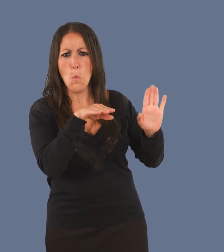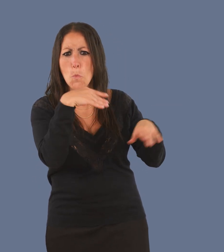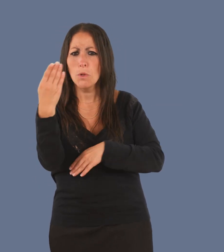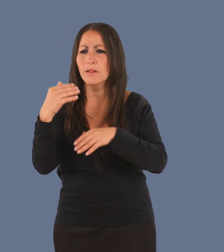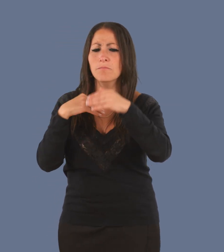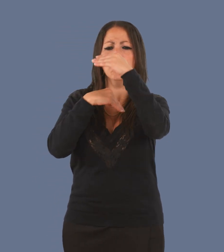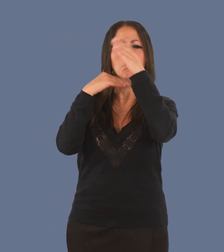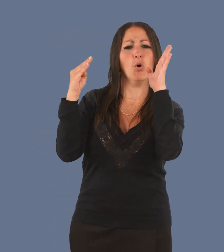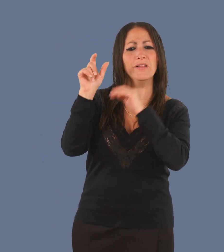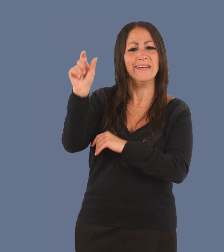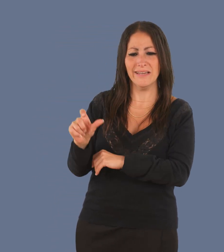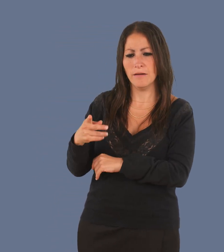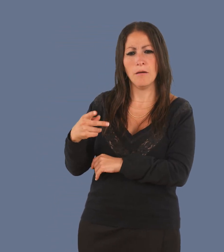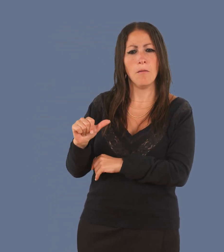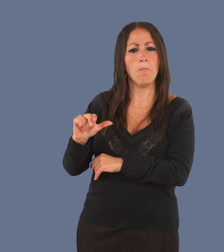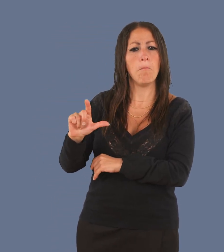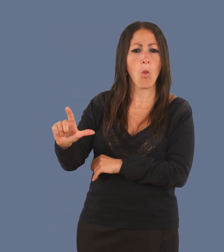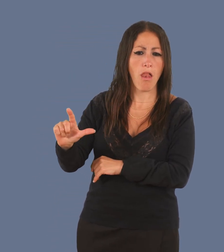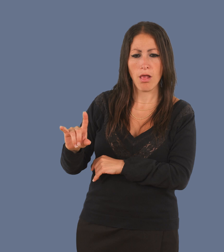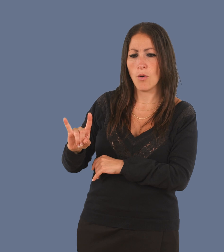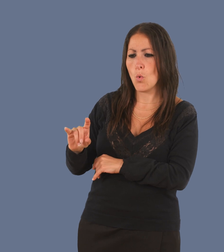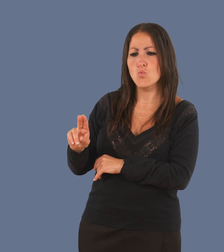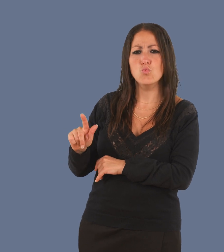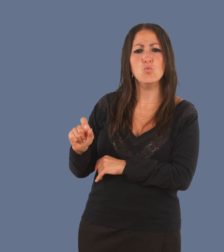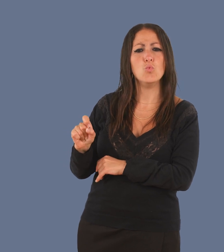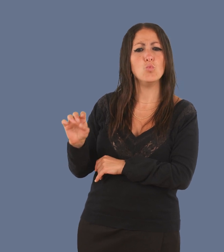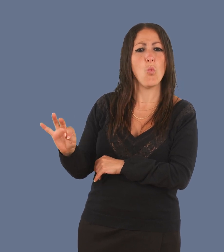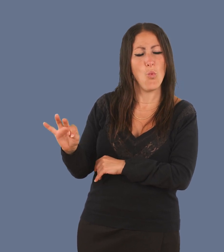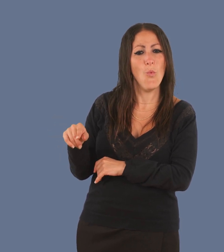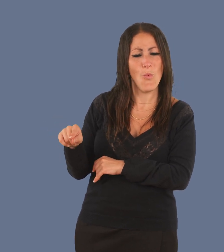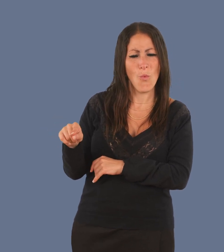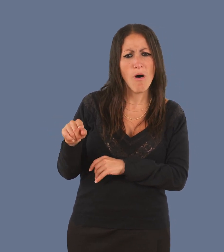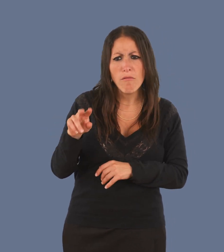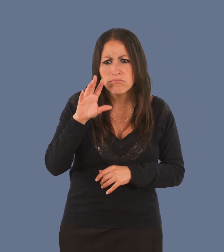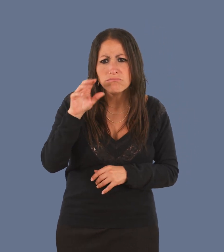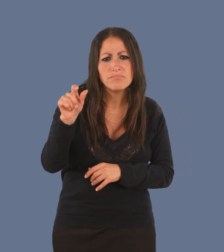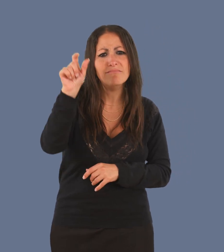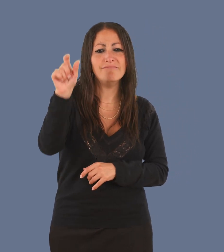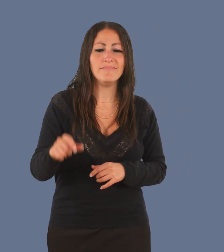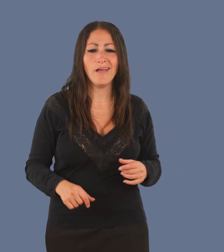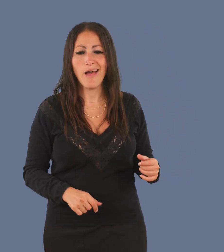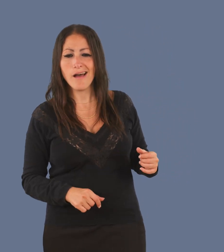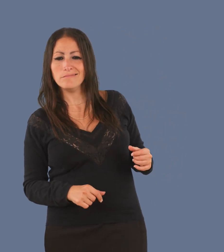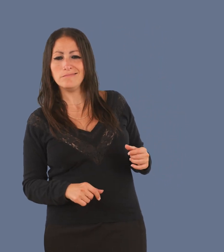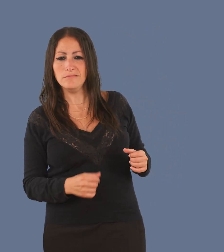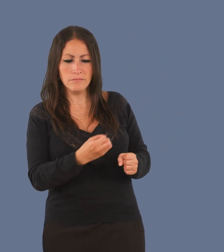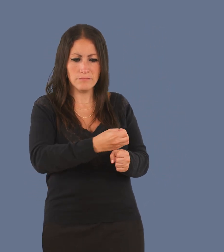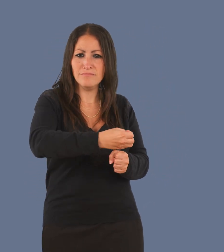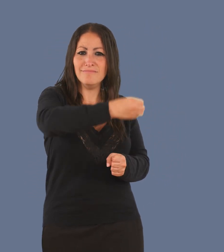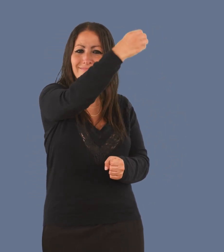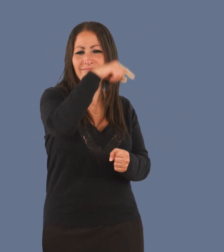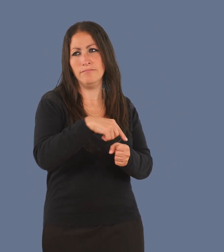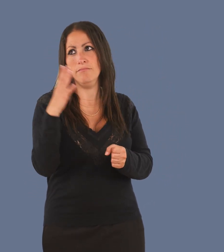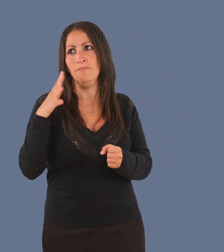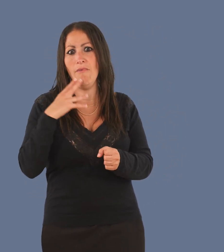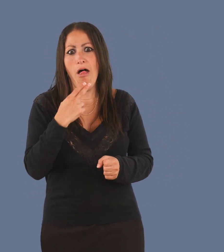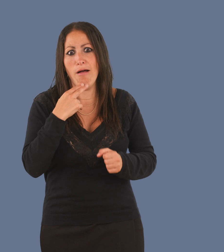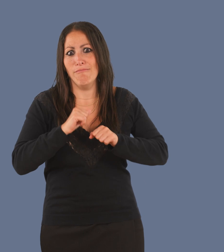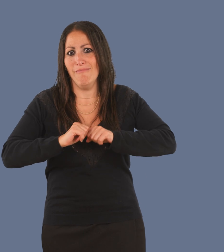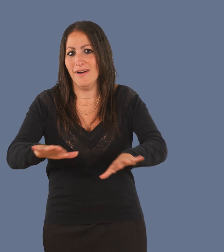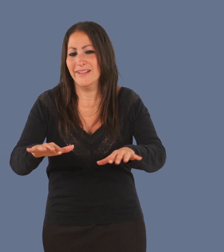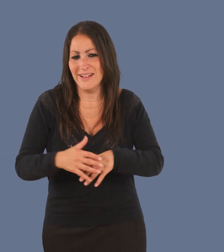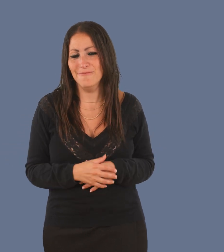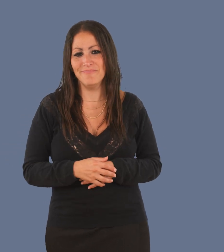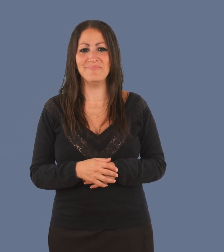et accessoires à la mode dans le portrait de Paul Hugot.